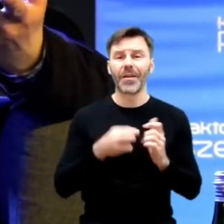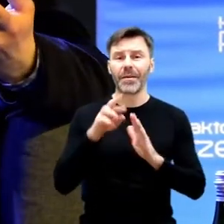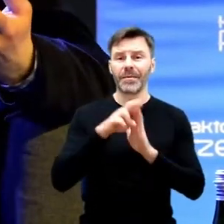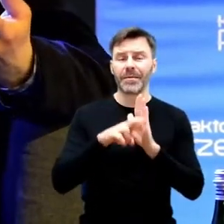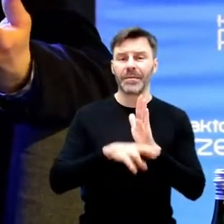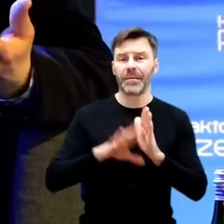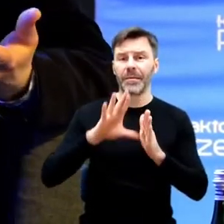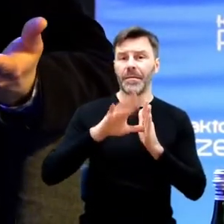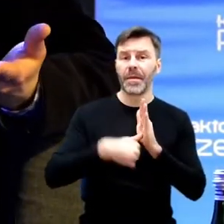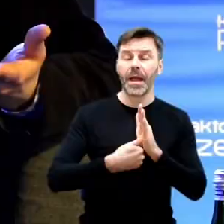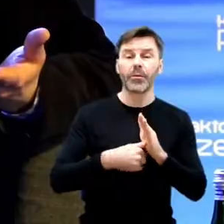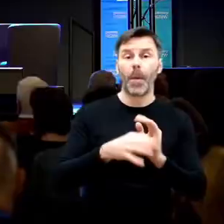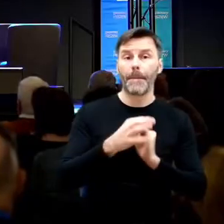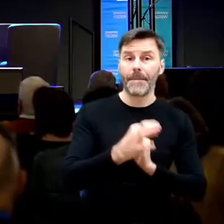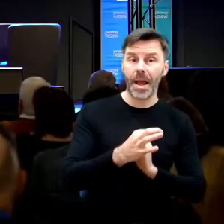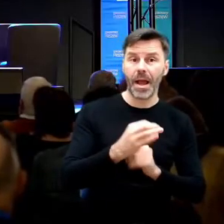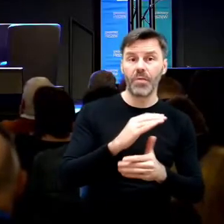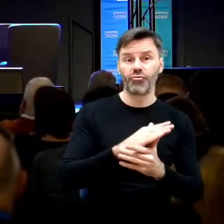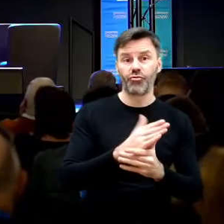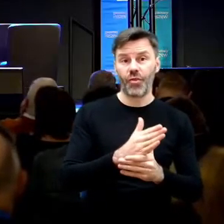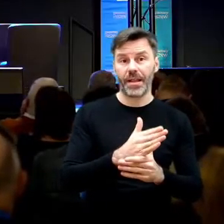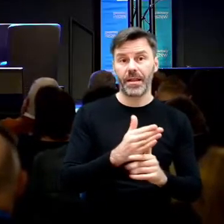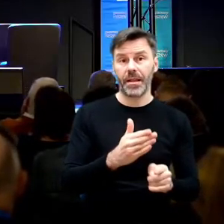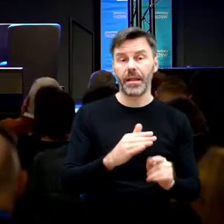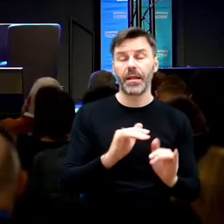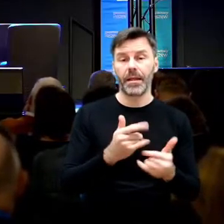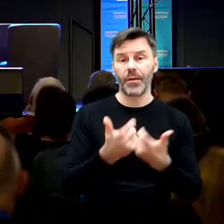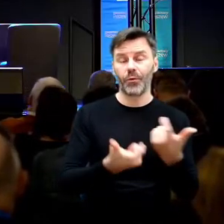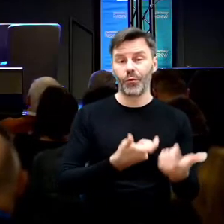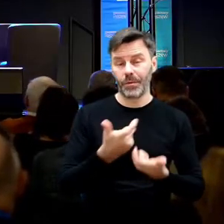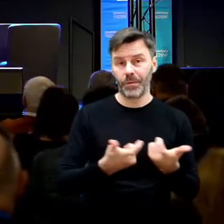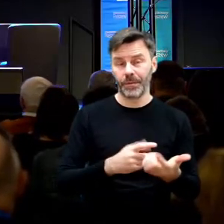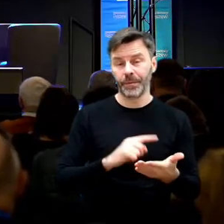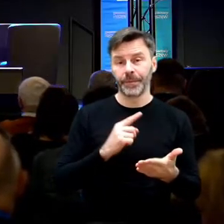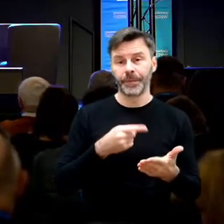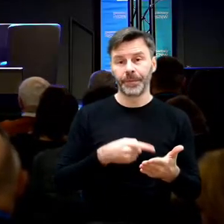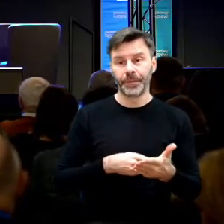To też jest pewnie specyfika, żeby ta polityka promieszkaniowa